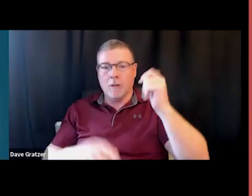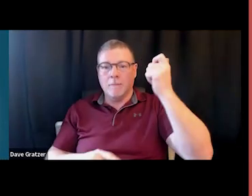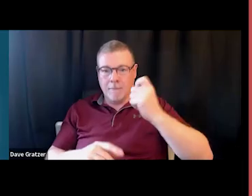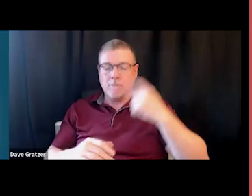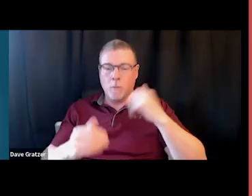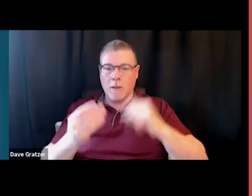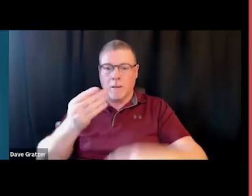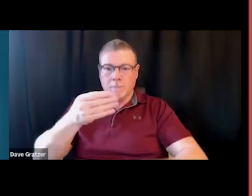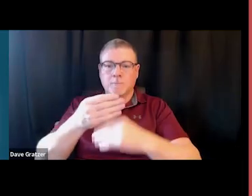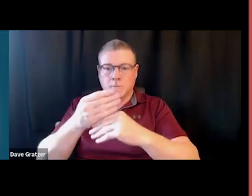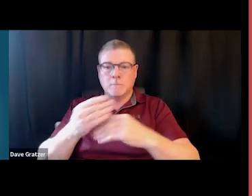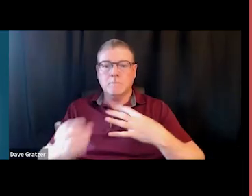para el que podamos aplicar.